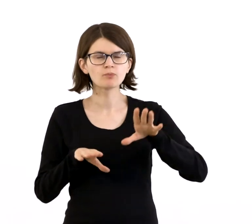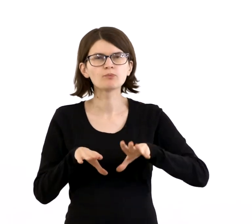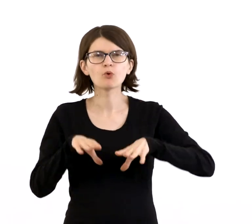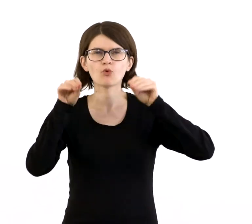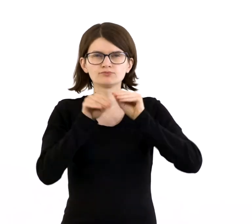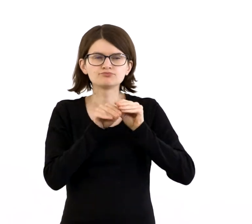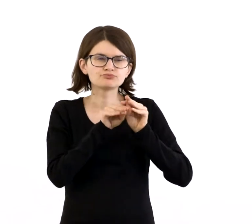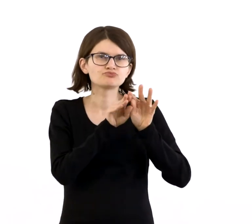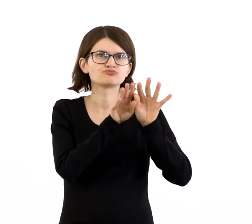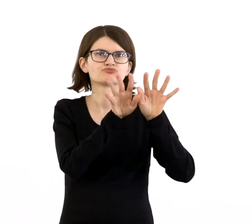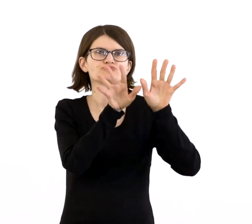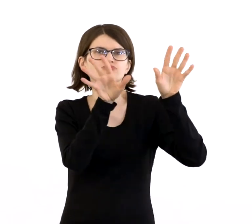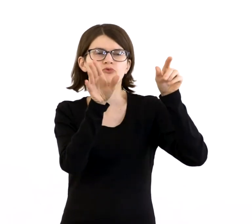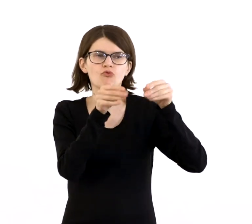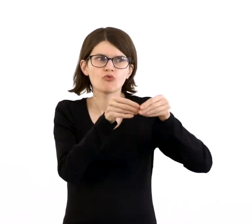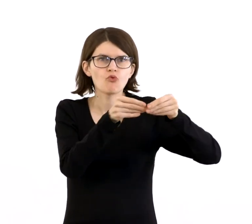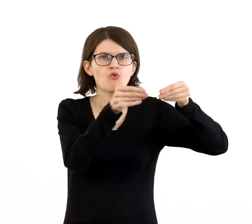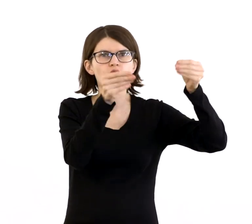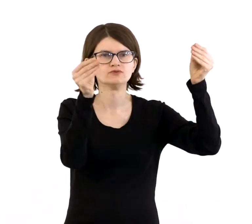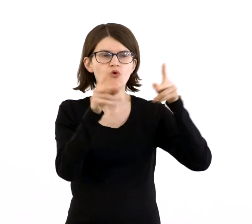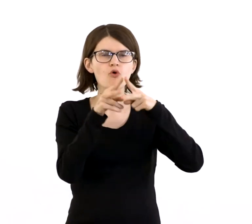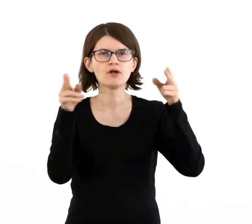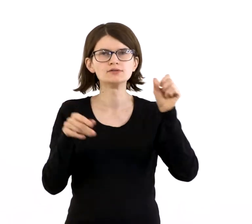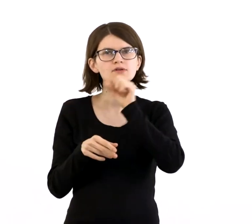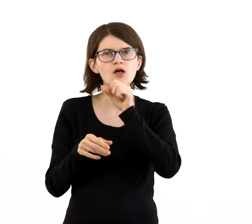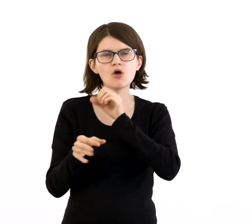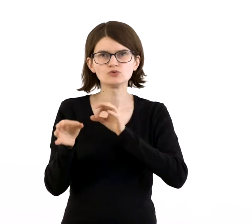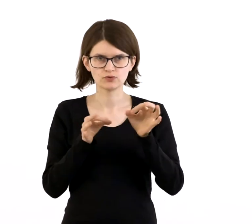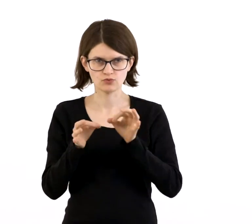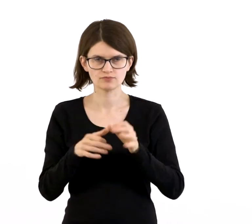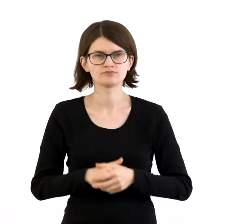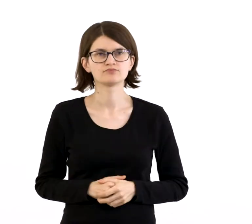które były kolebką wielu starożytnych cywilizacji.